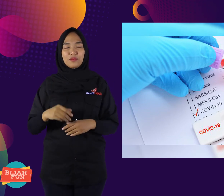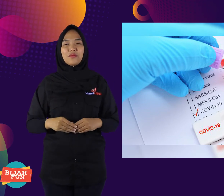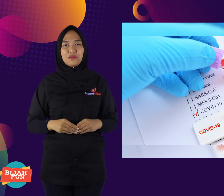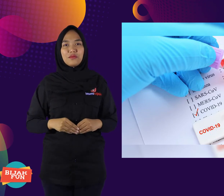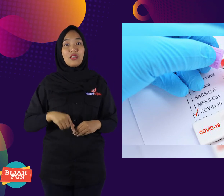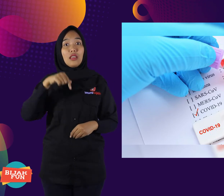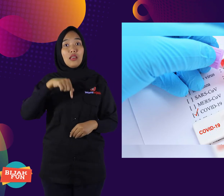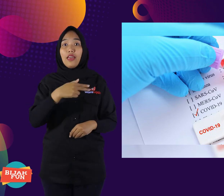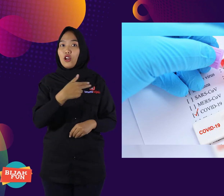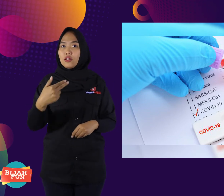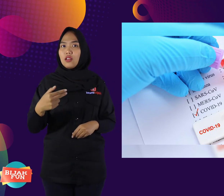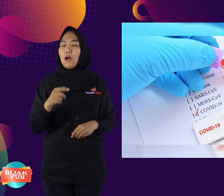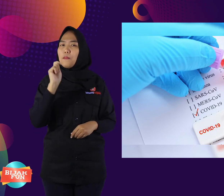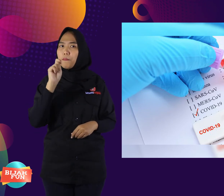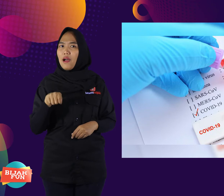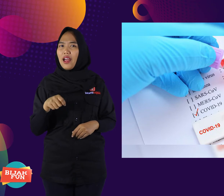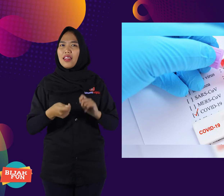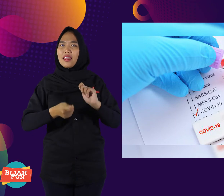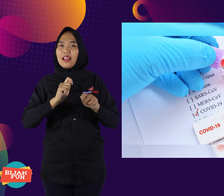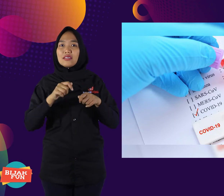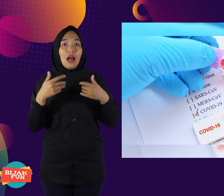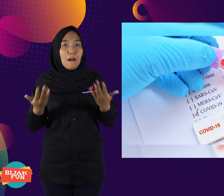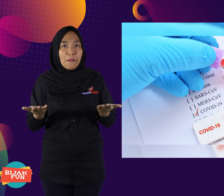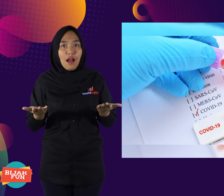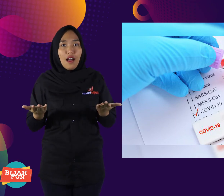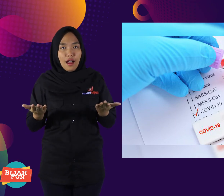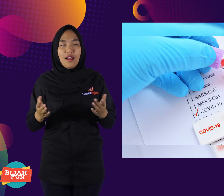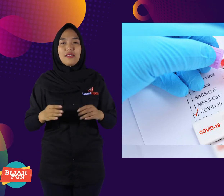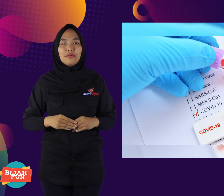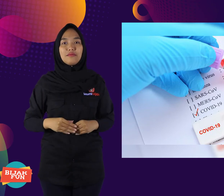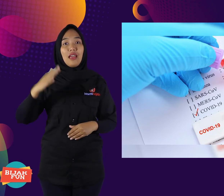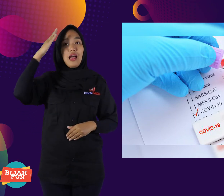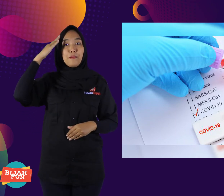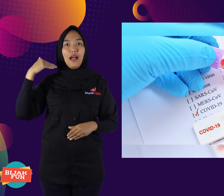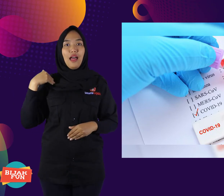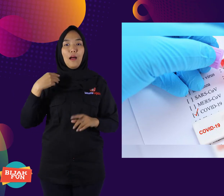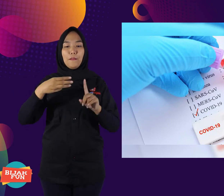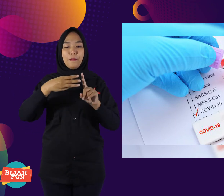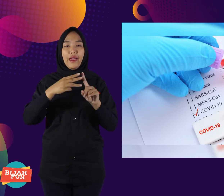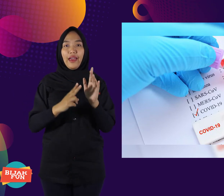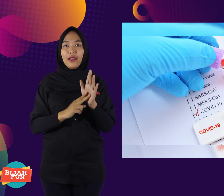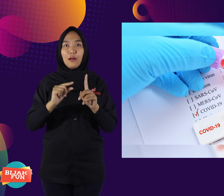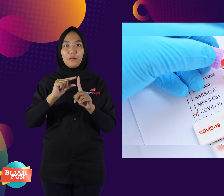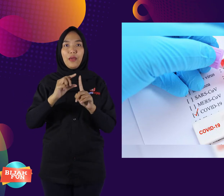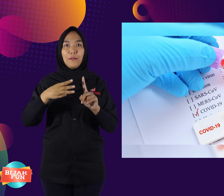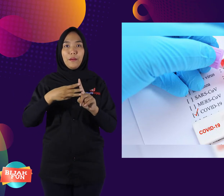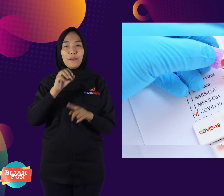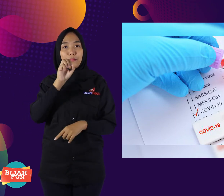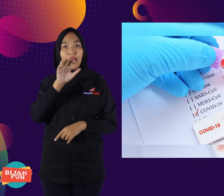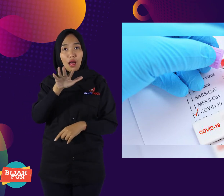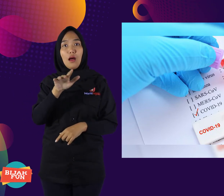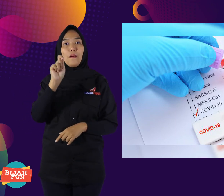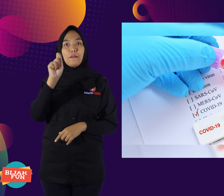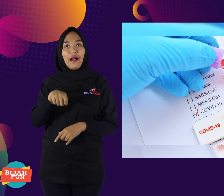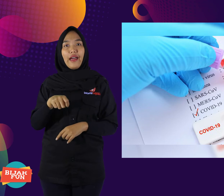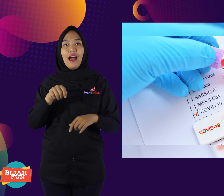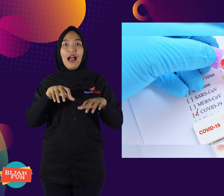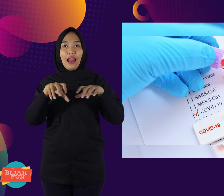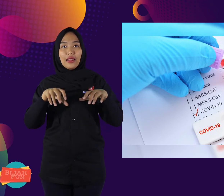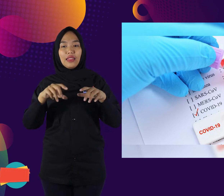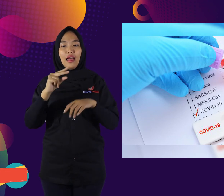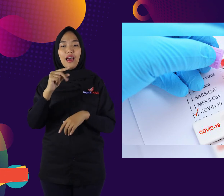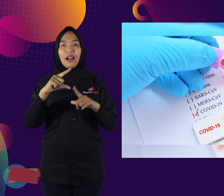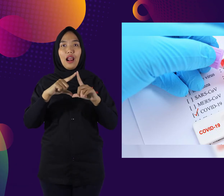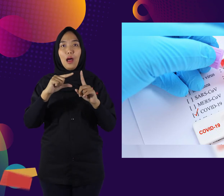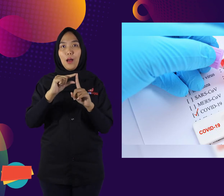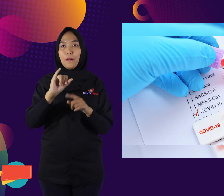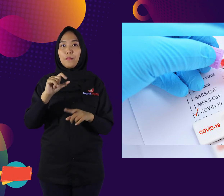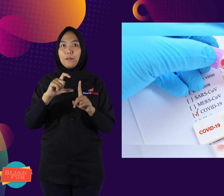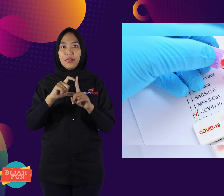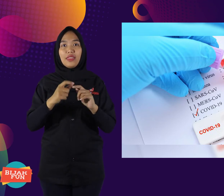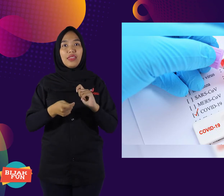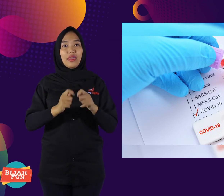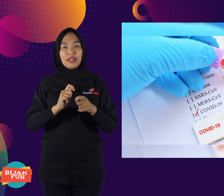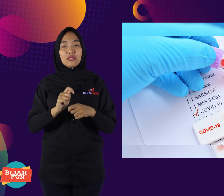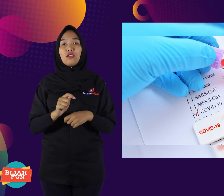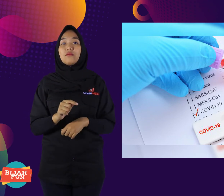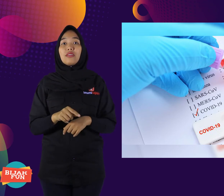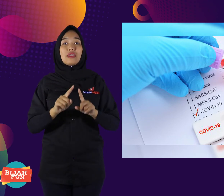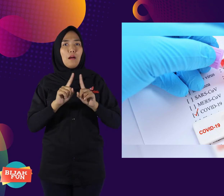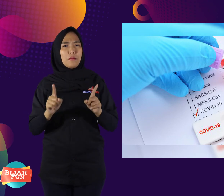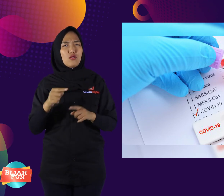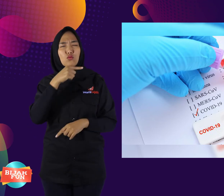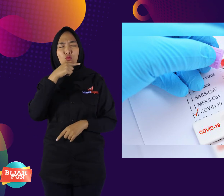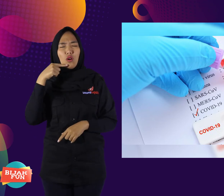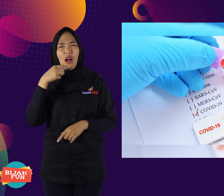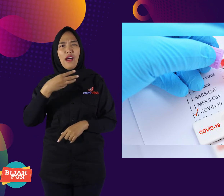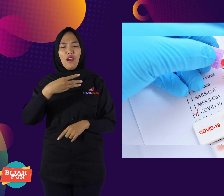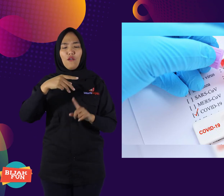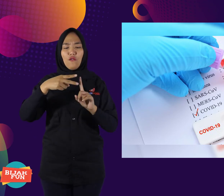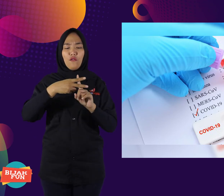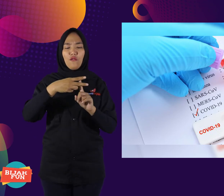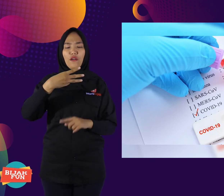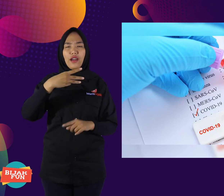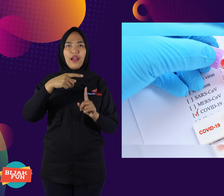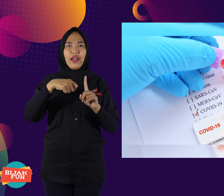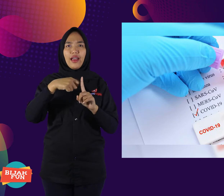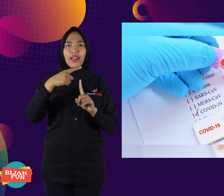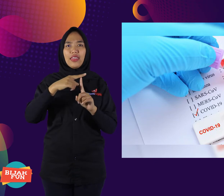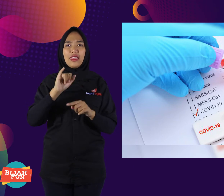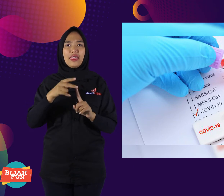Di Indonesia ada tes apa saja? Kepala BNPB berpendapat bahwa awalnya melakukan rapid test tapi kurang efektif,